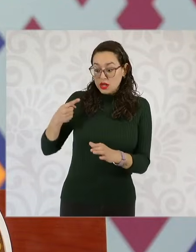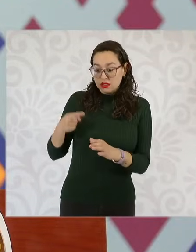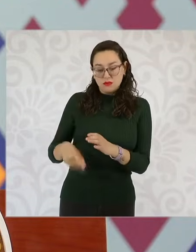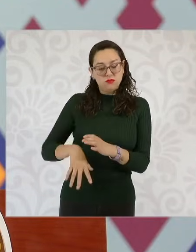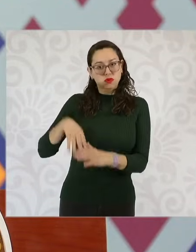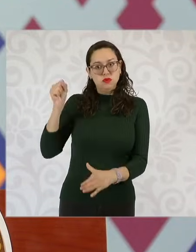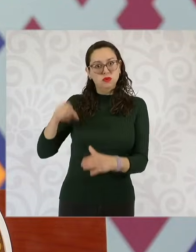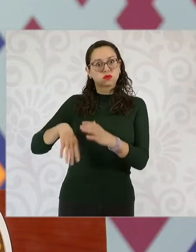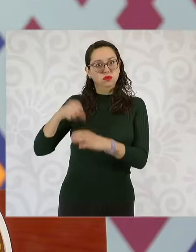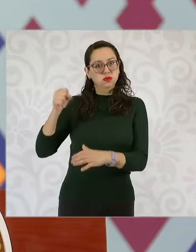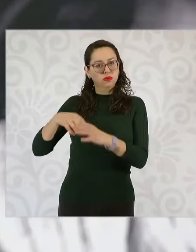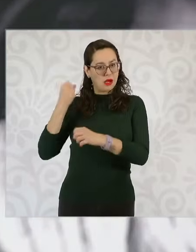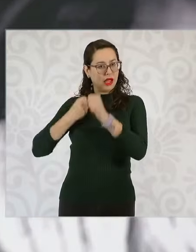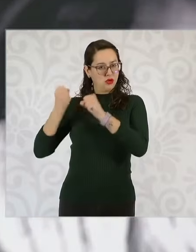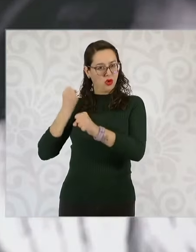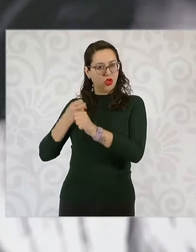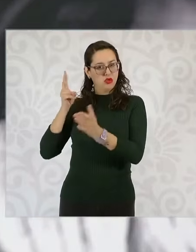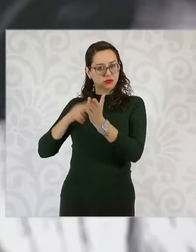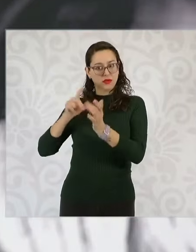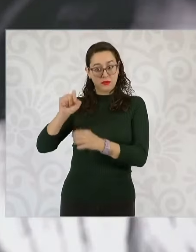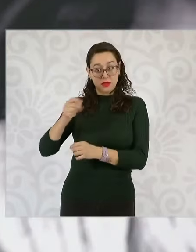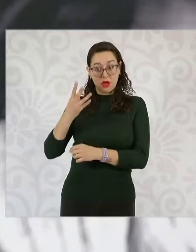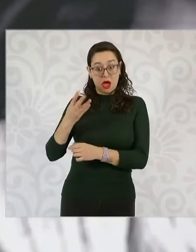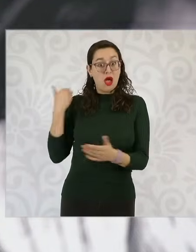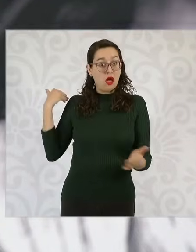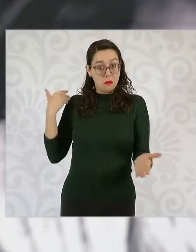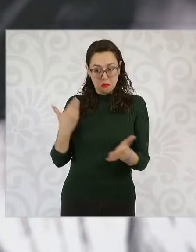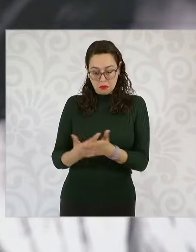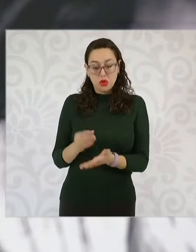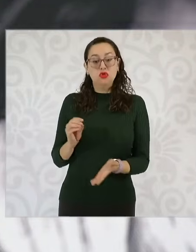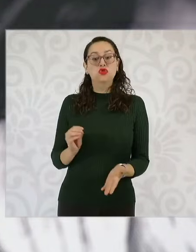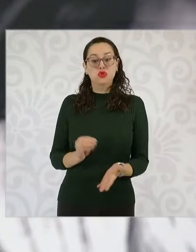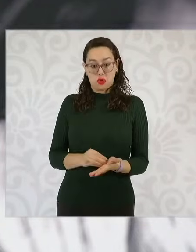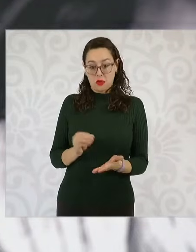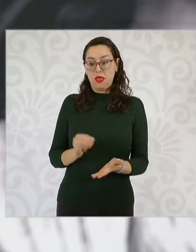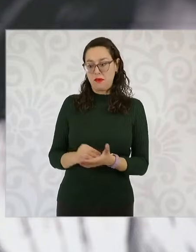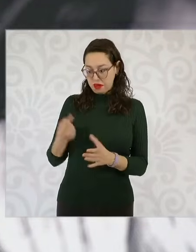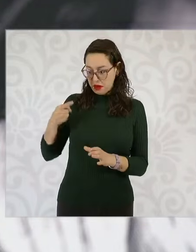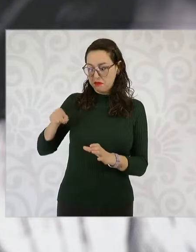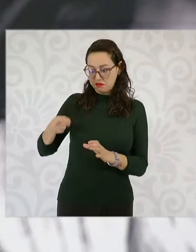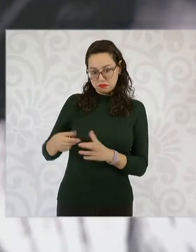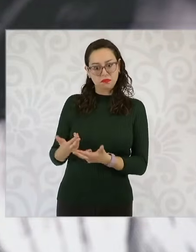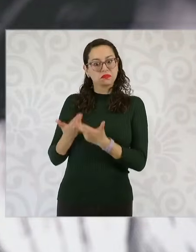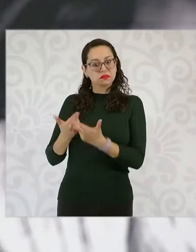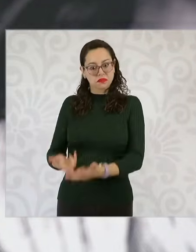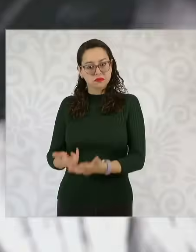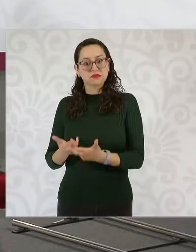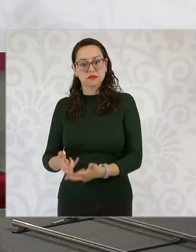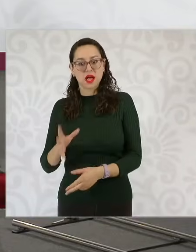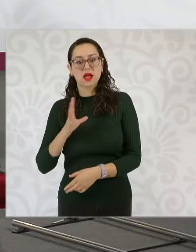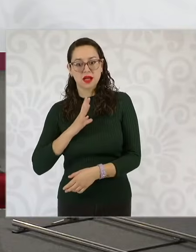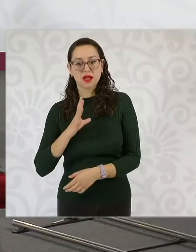recuperamos unos 100000 barriles de s yacimiento y sigue aportando la producción nacional el gasto